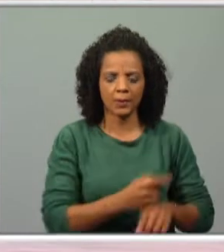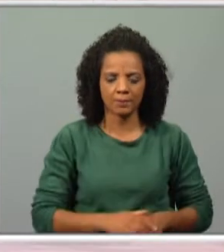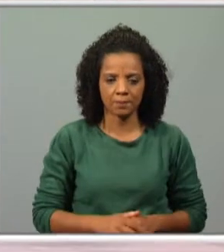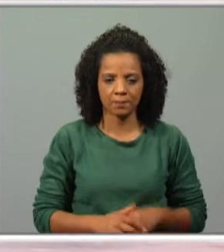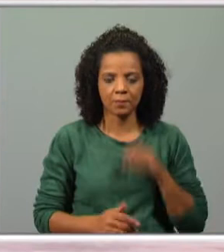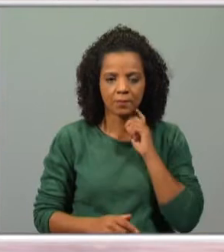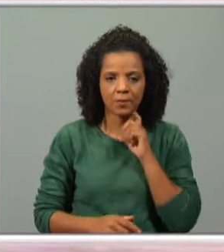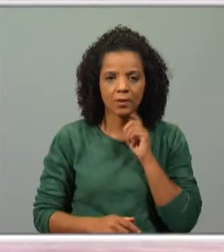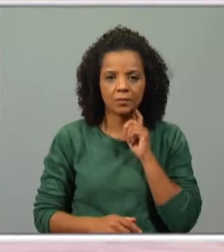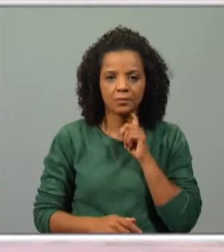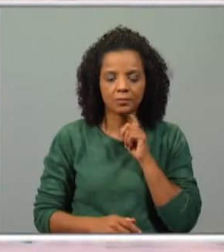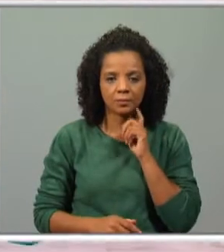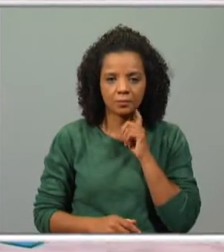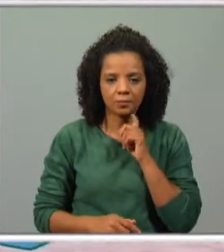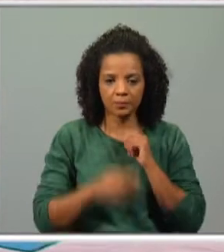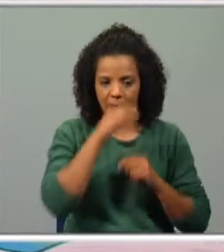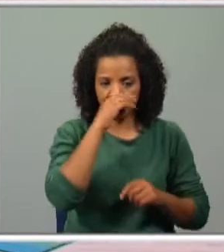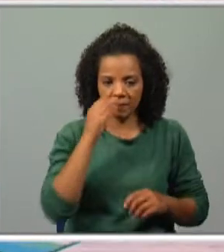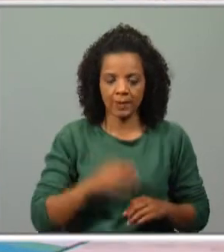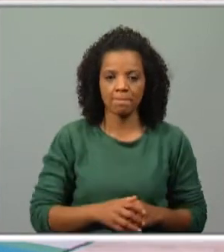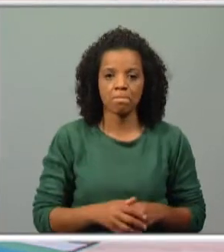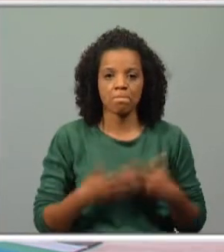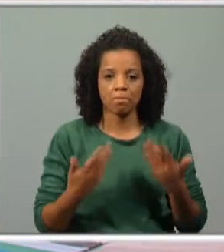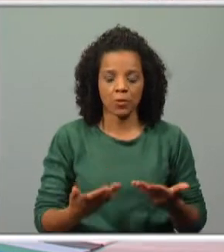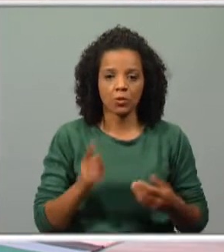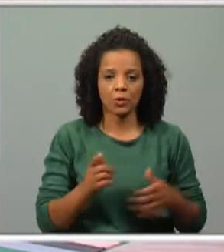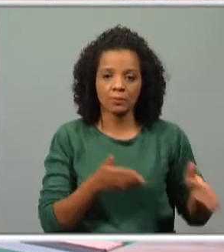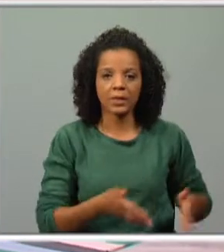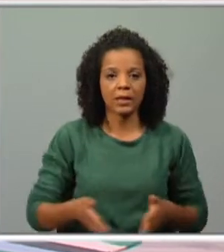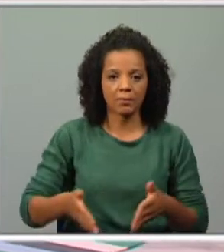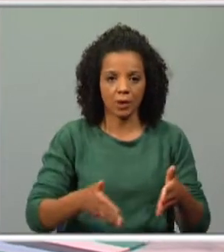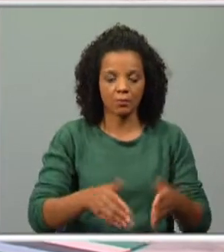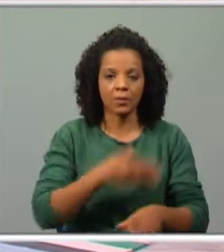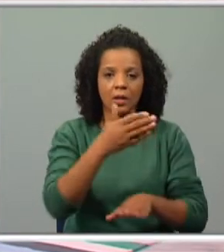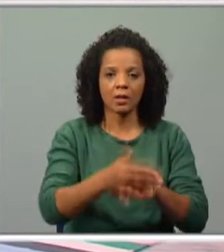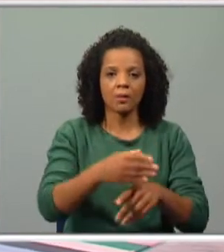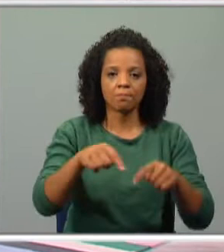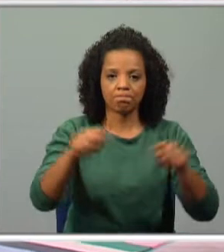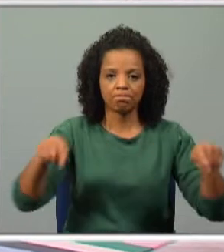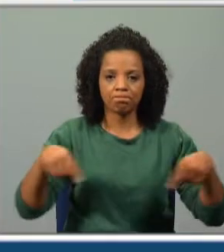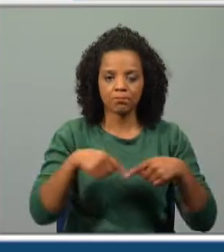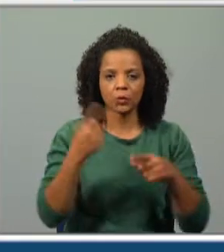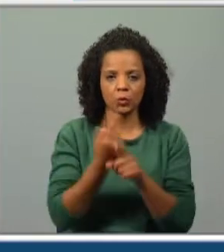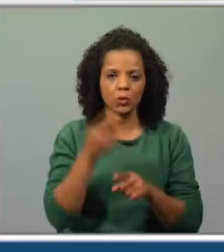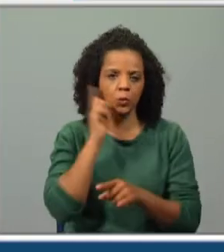então agora o caminho em direção à Câmara do Tesouro a rainha tomou a mão 所以現在通往寶藏室 王后牽著她的手